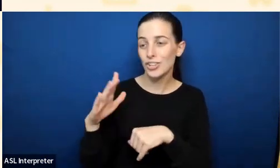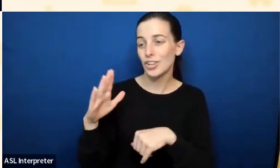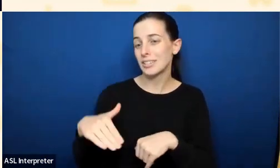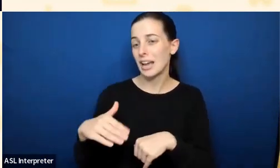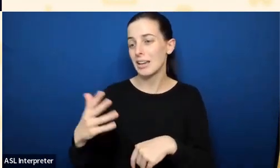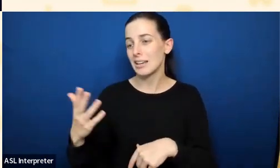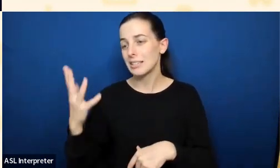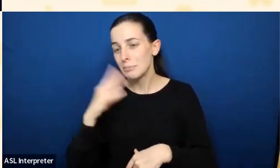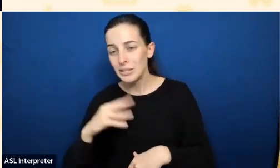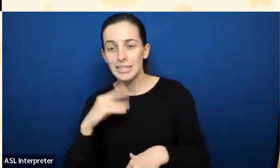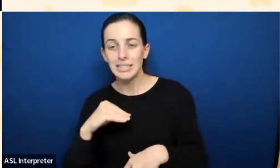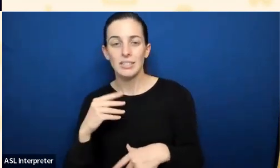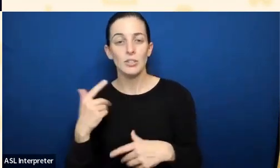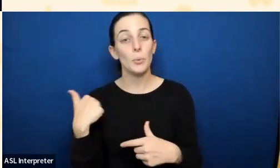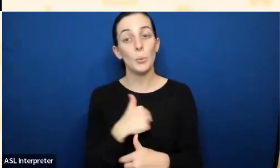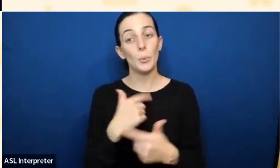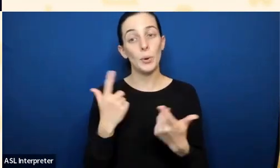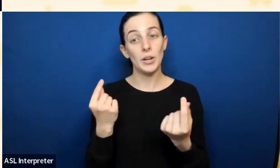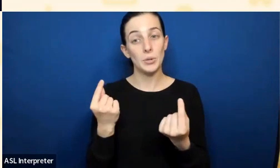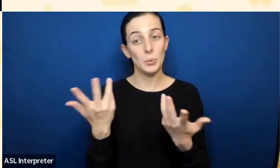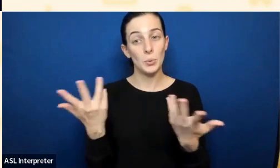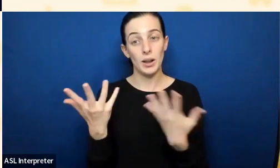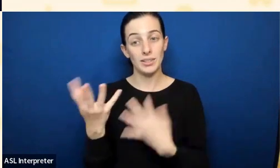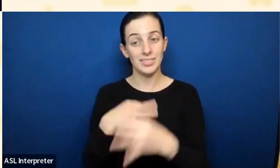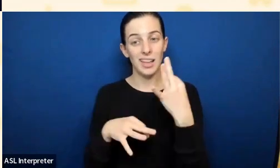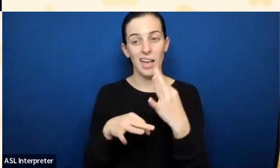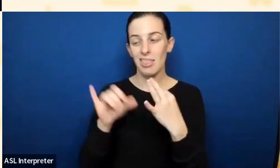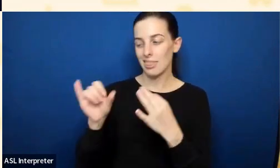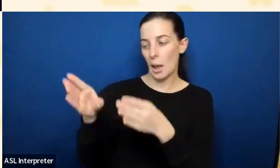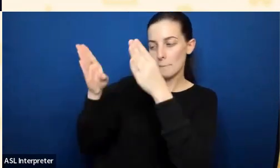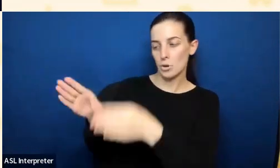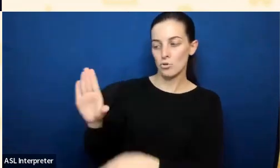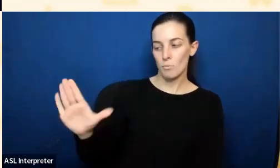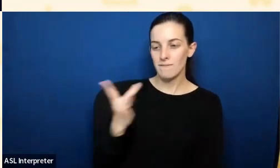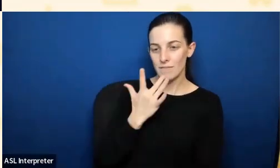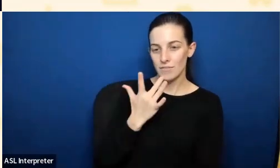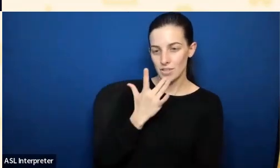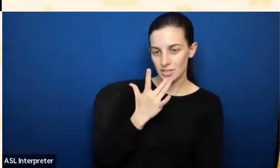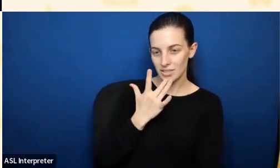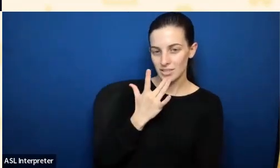Y entonces lo que vamos a hacer es captar la preferencia de la persona y actuar en consecuencia.